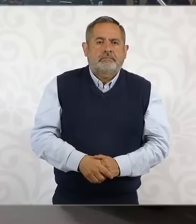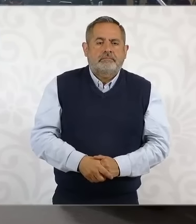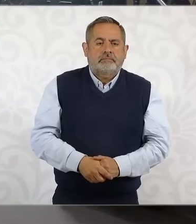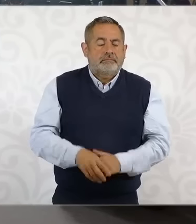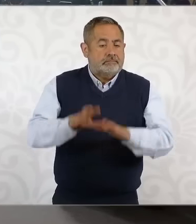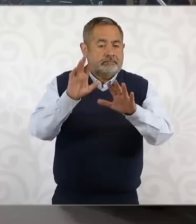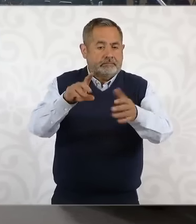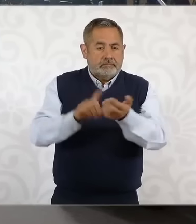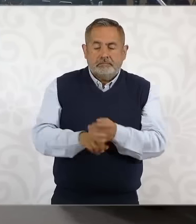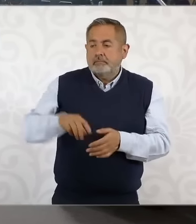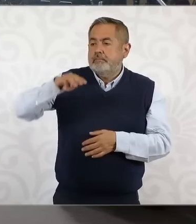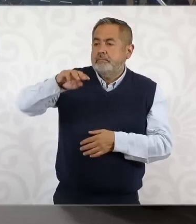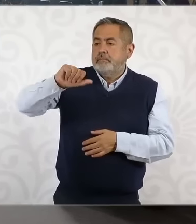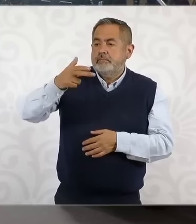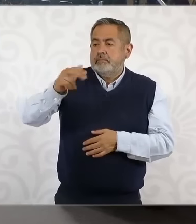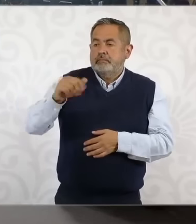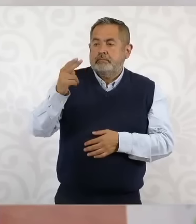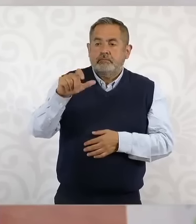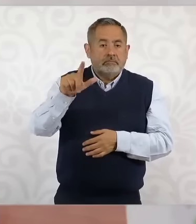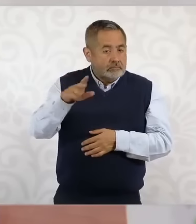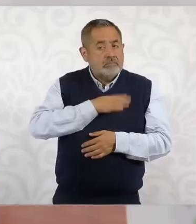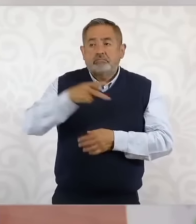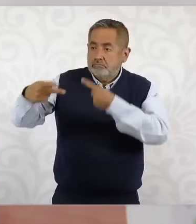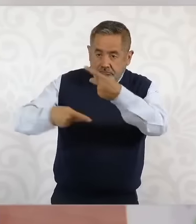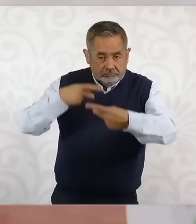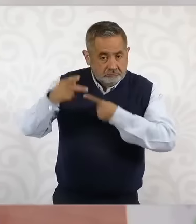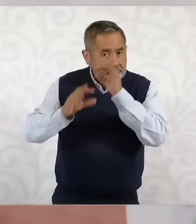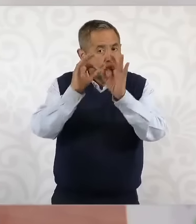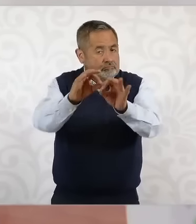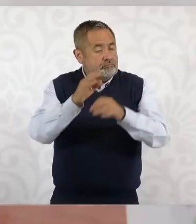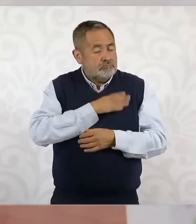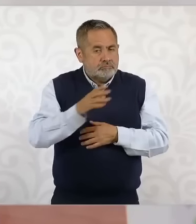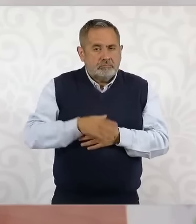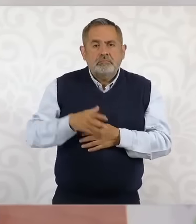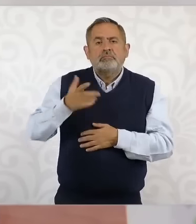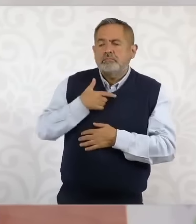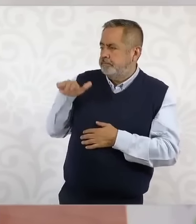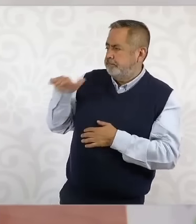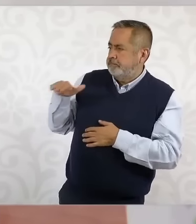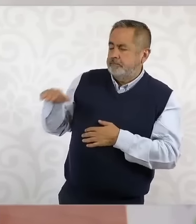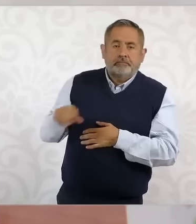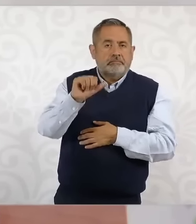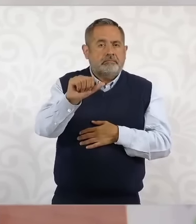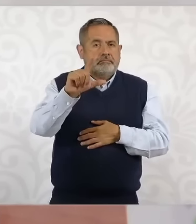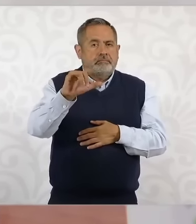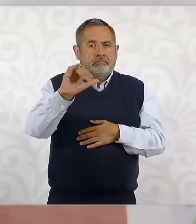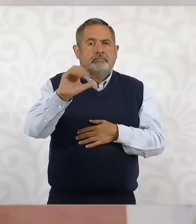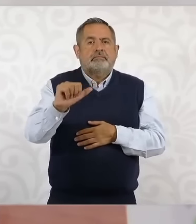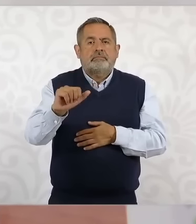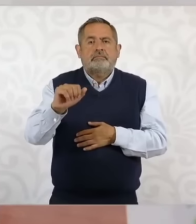Ah, Majahual, qué bueno que preguntan, porque ha habido Le pedí a Alicia Barcena que e que